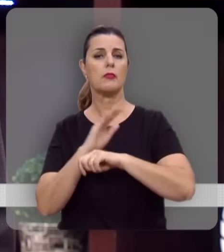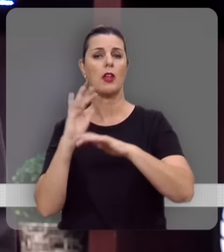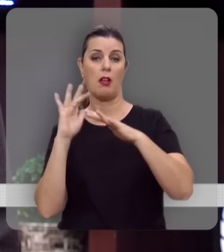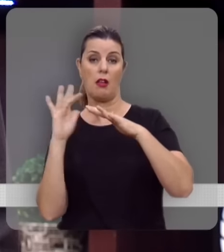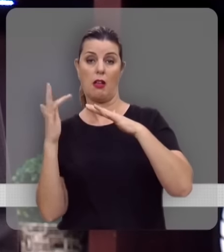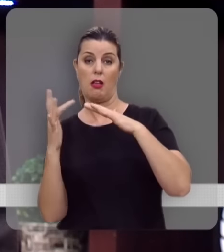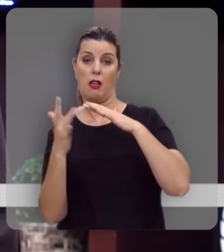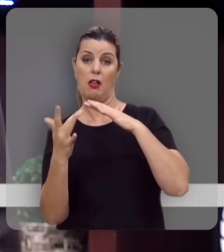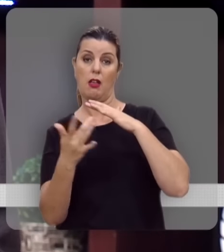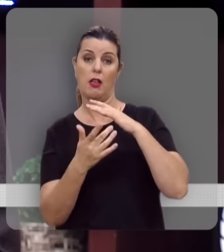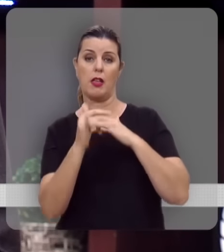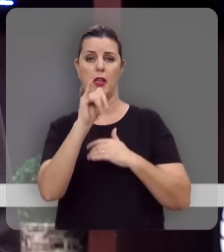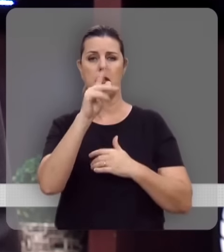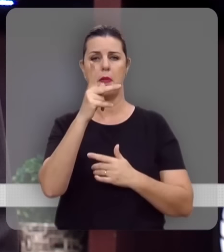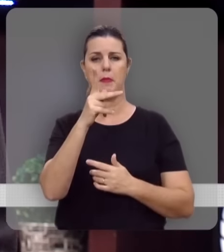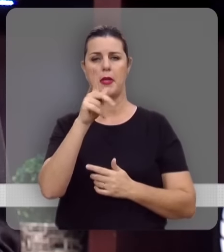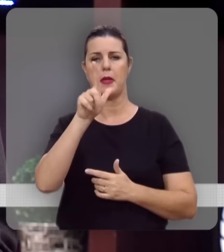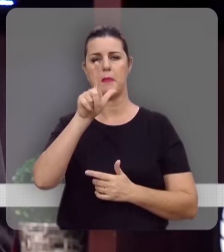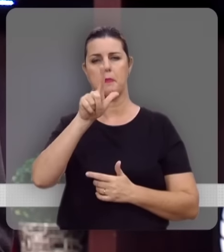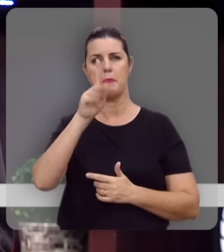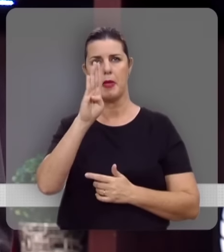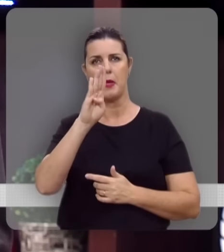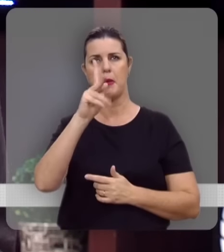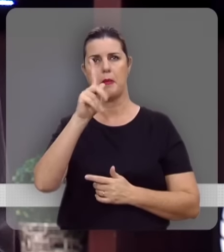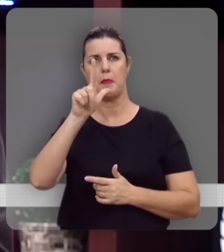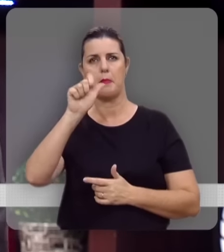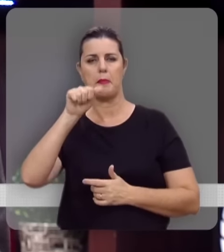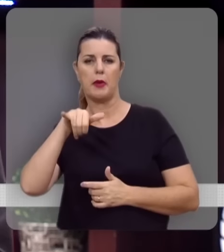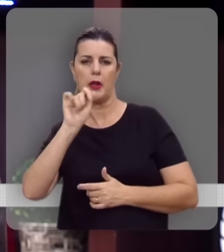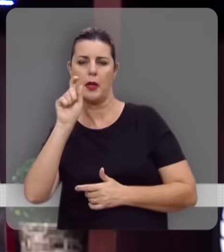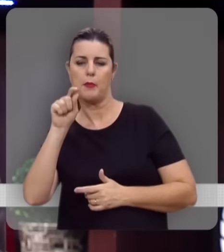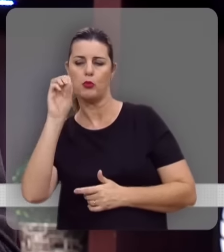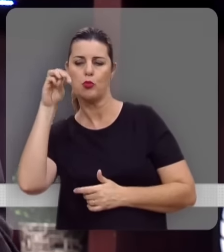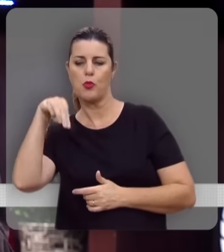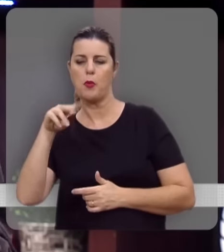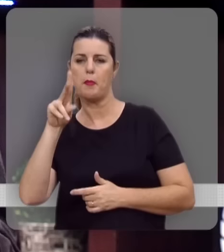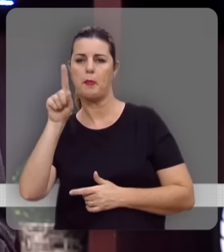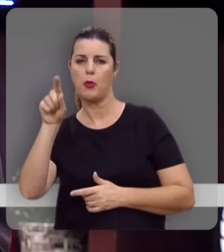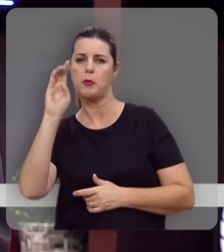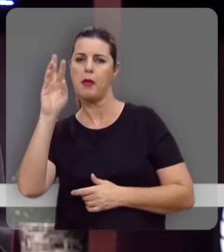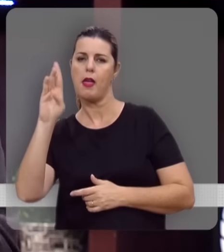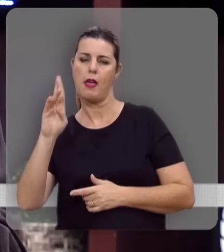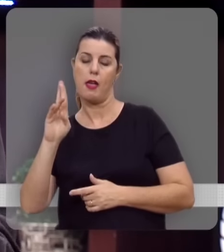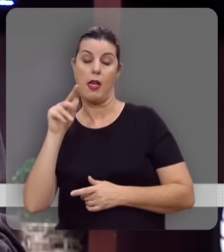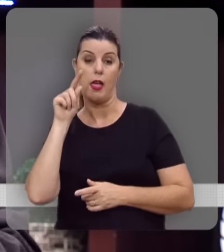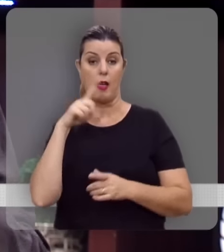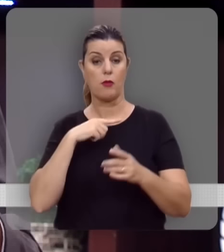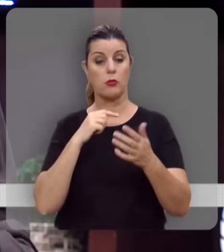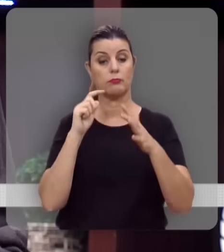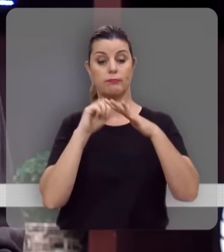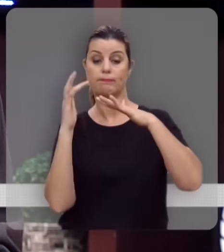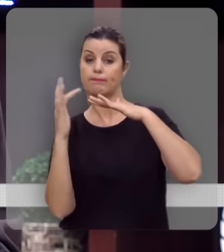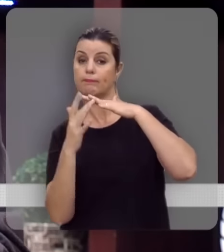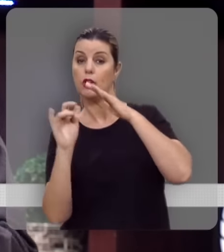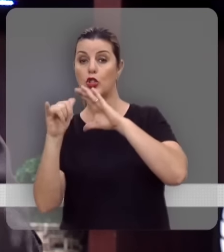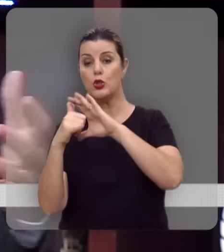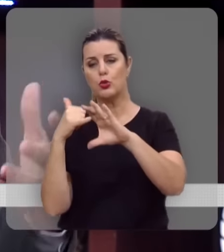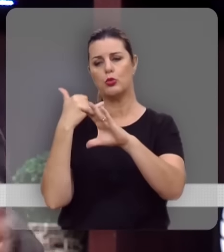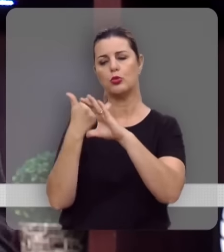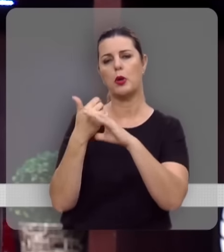a nossa plataforma IPB Play, ipbplay.com.br, você vai encontrar ali os canais do YouTube das igrejas